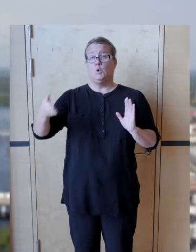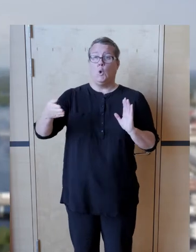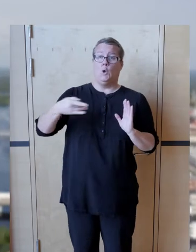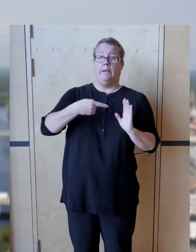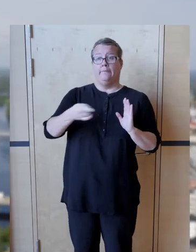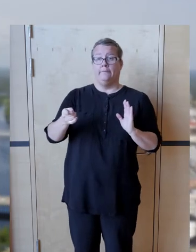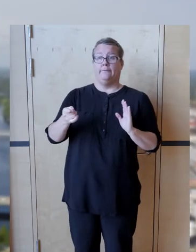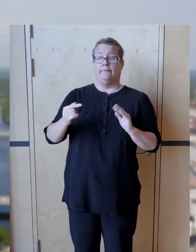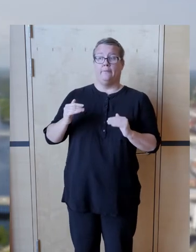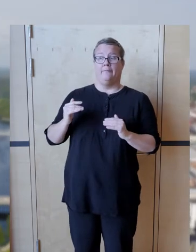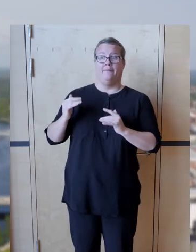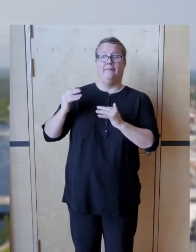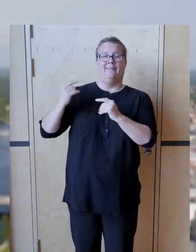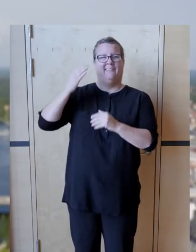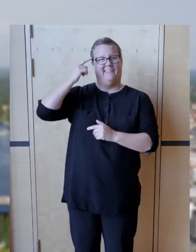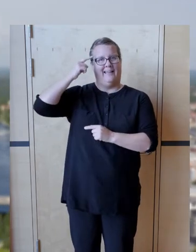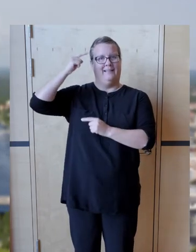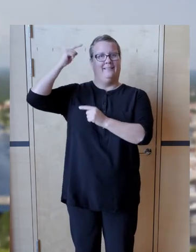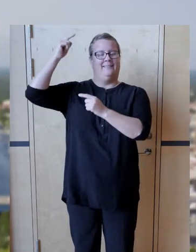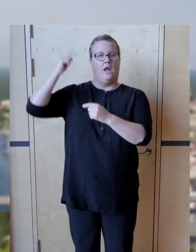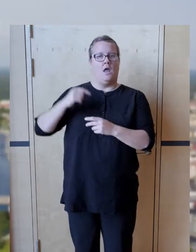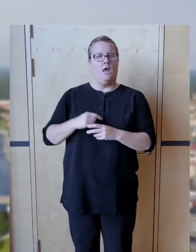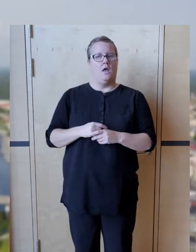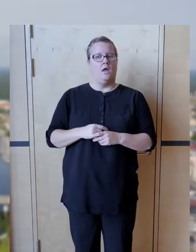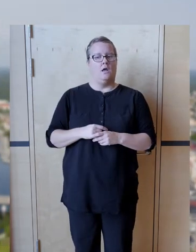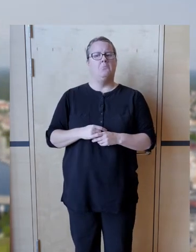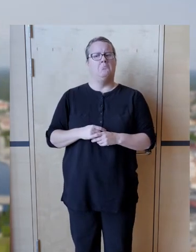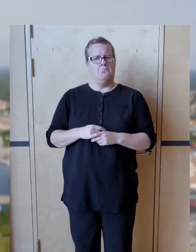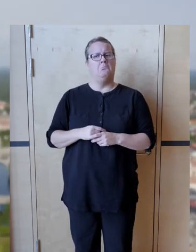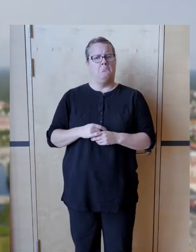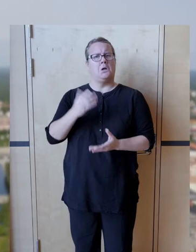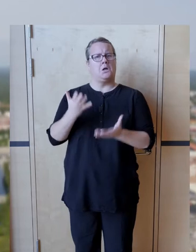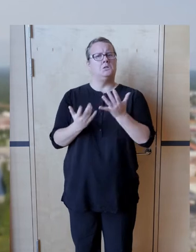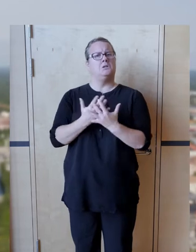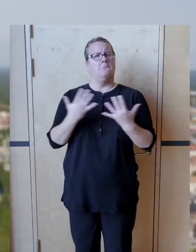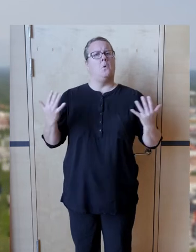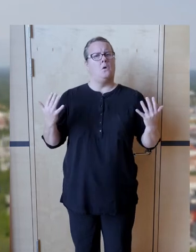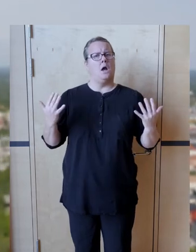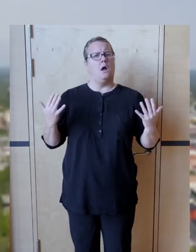Komma upp i den här åldern Och det är ganska många och att de driver kostnad